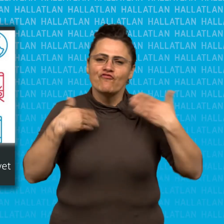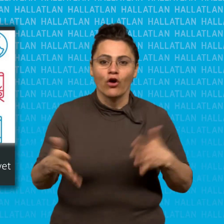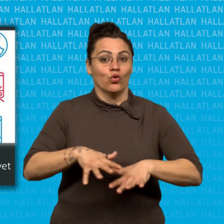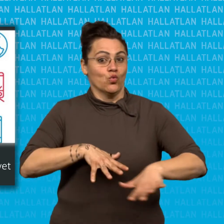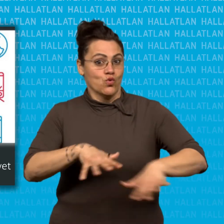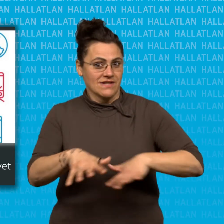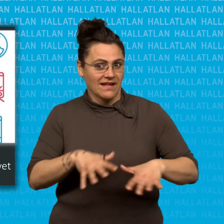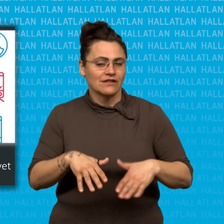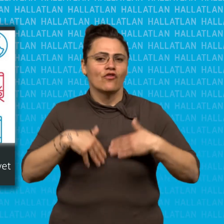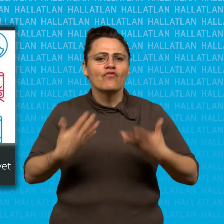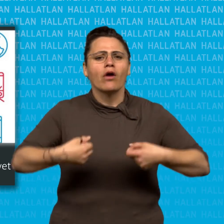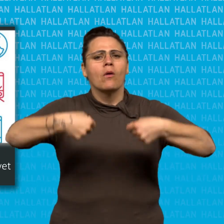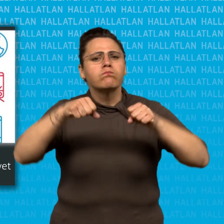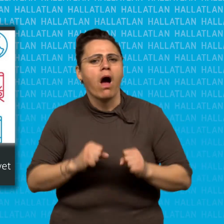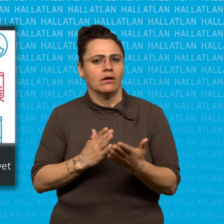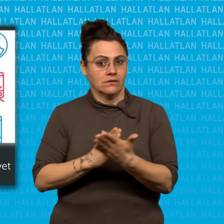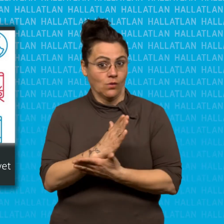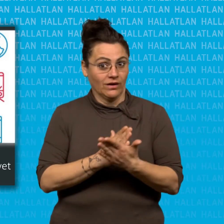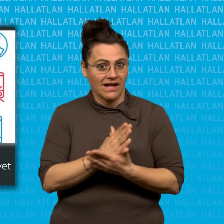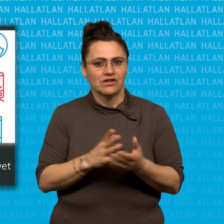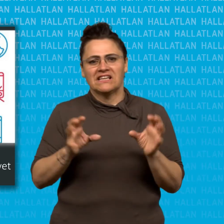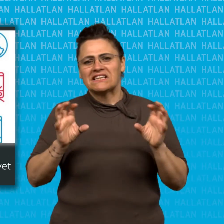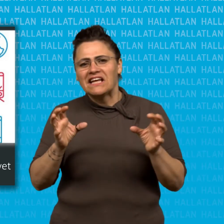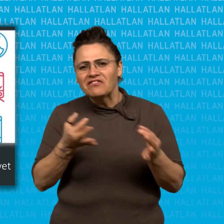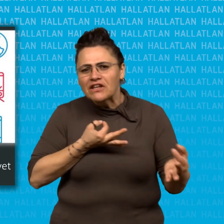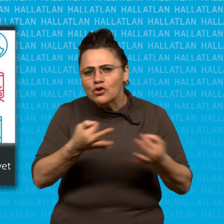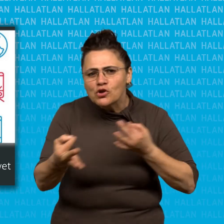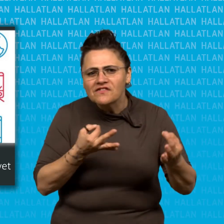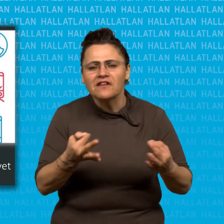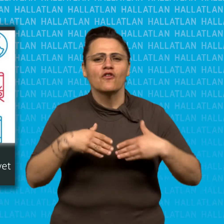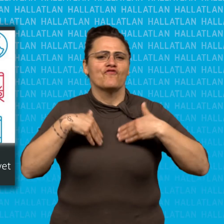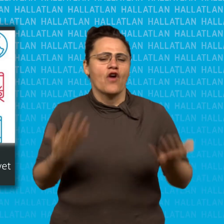a közlekedéshez kapcsolódó és banki szolgáltatások, tévéközvetítések és